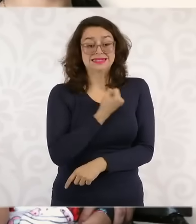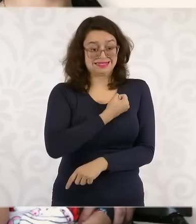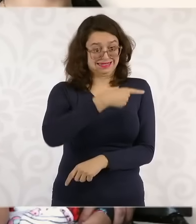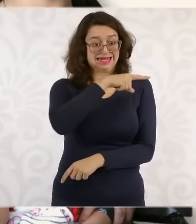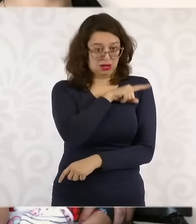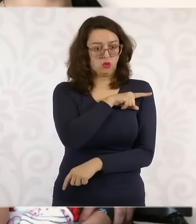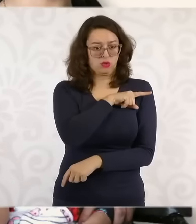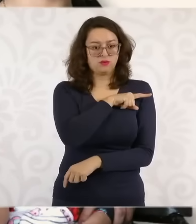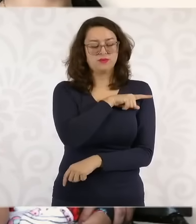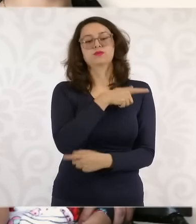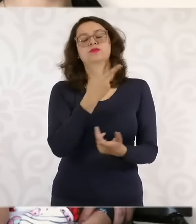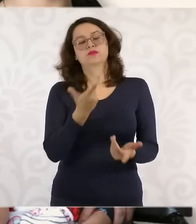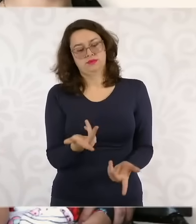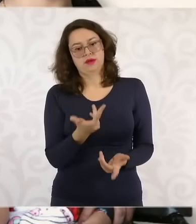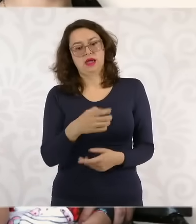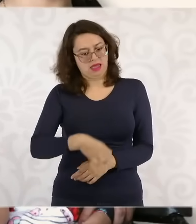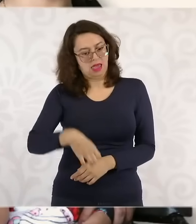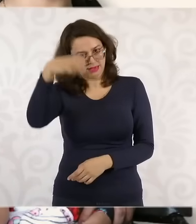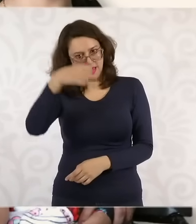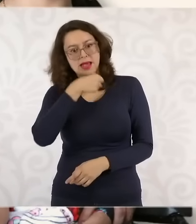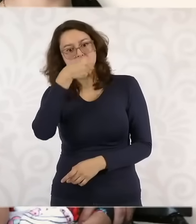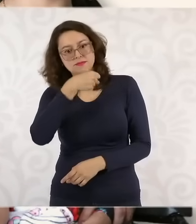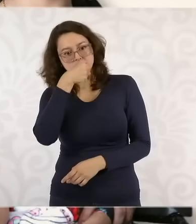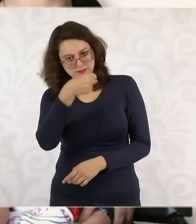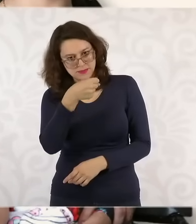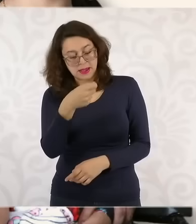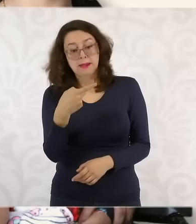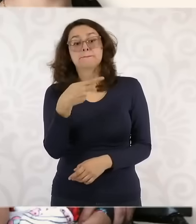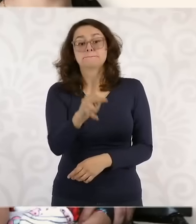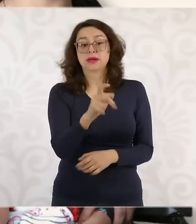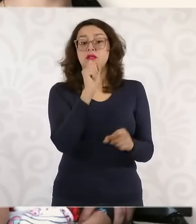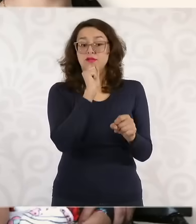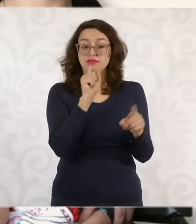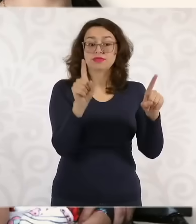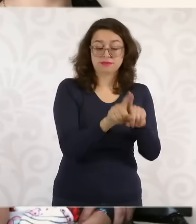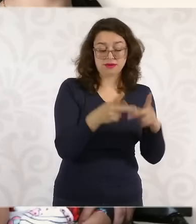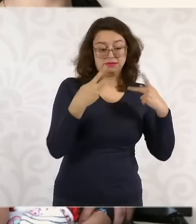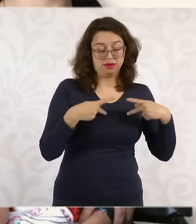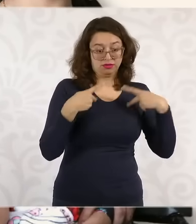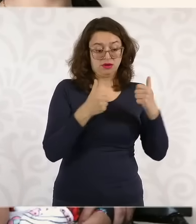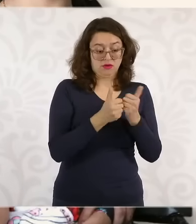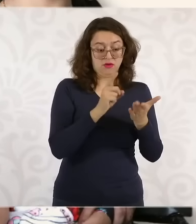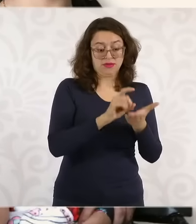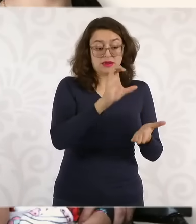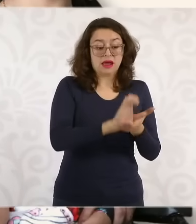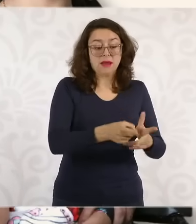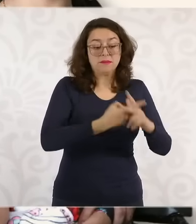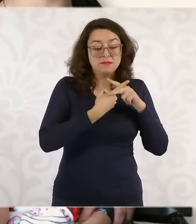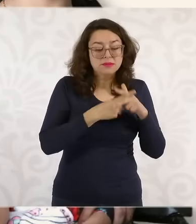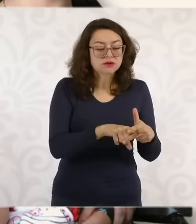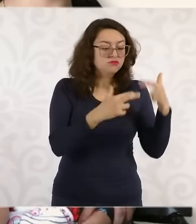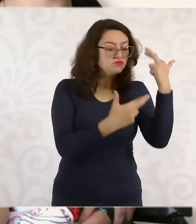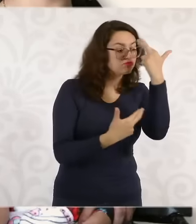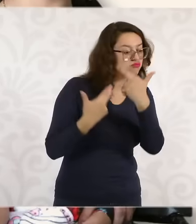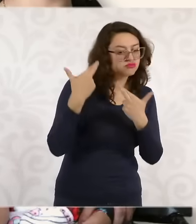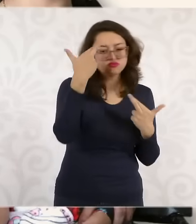eh la atención la parte primaria de prevención de la salud, eh tanto adulto mayor como personas